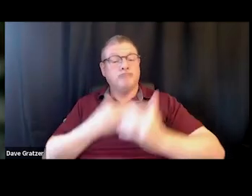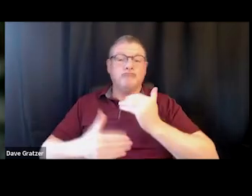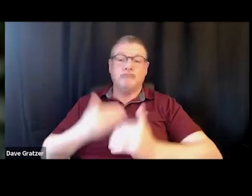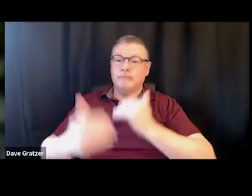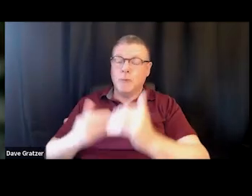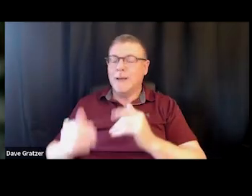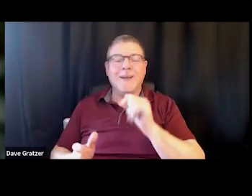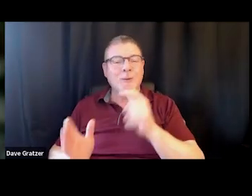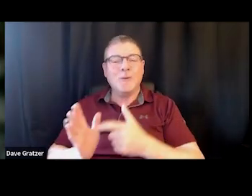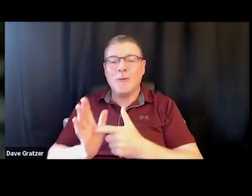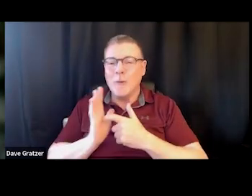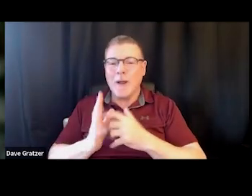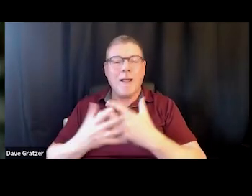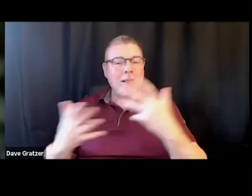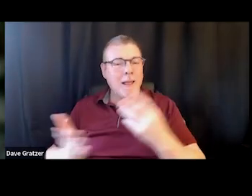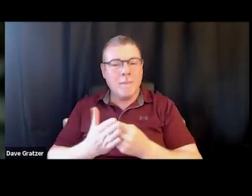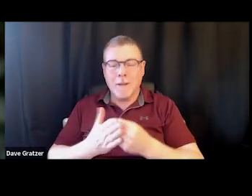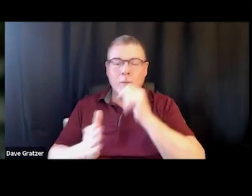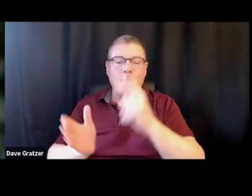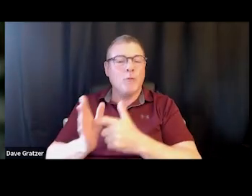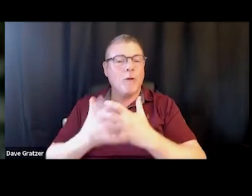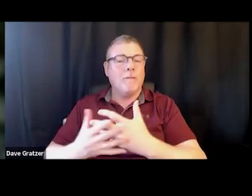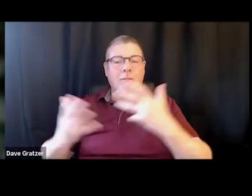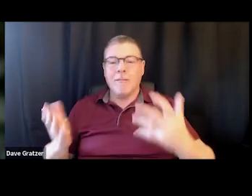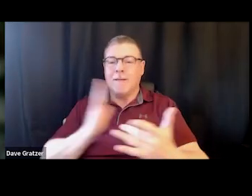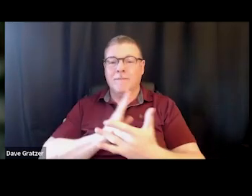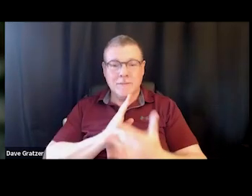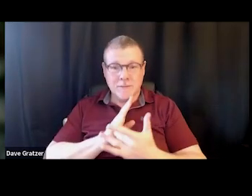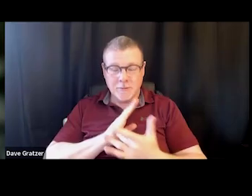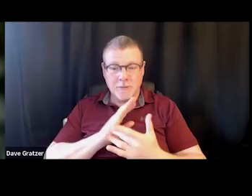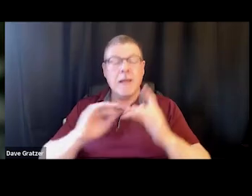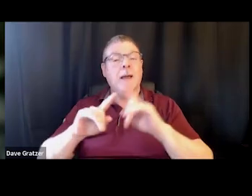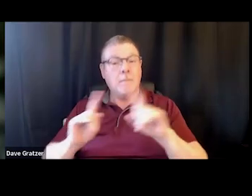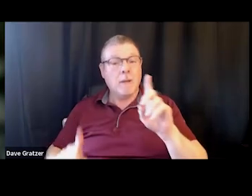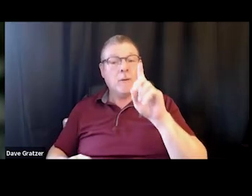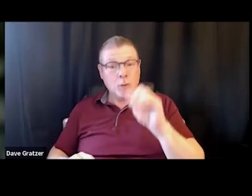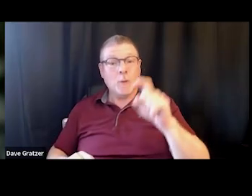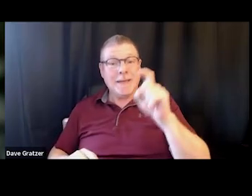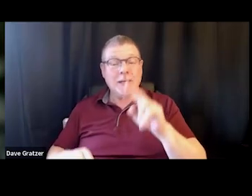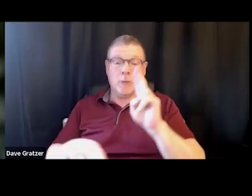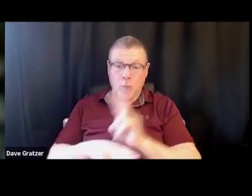no requieren mucho dinero o tecnología, pero sí tenemos que saber que necesitamos usarlas y tenemos que saber